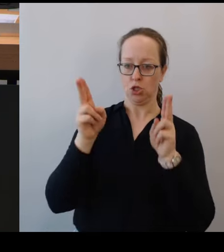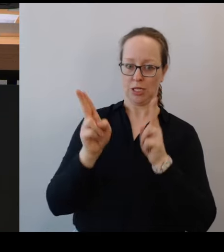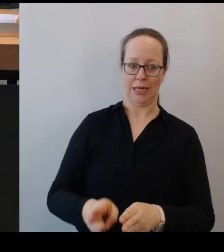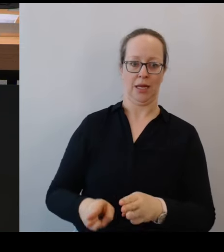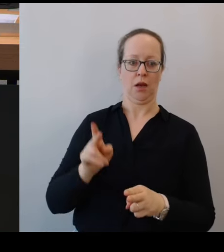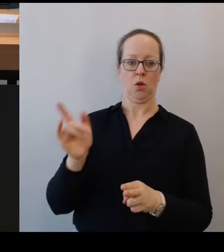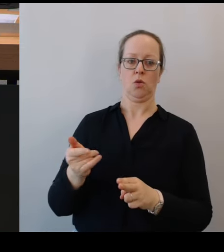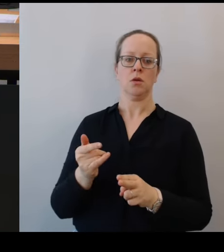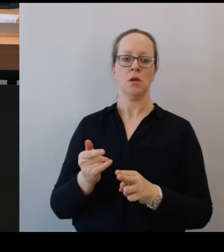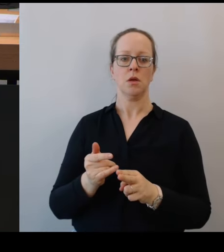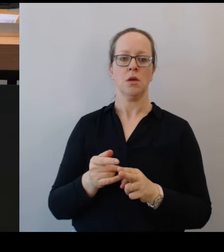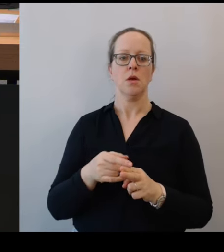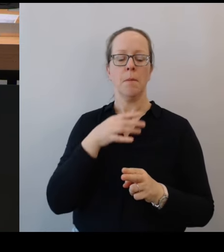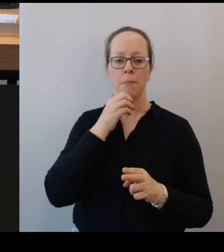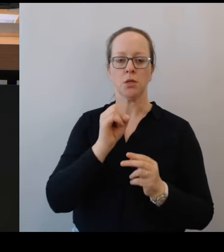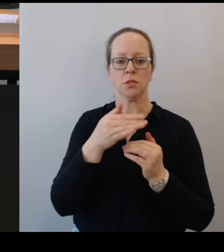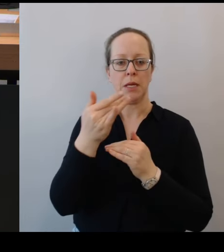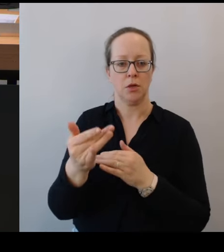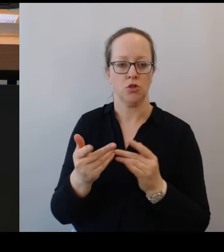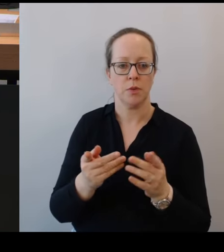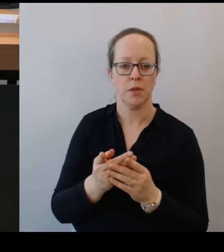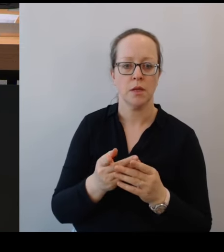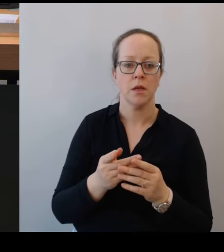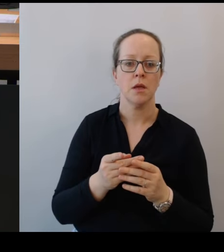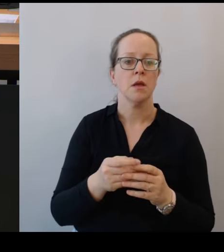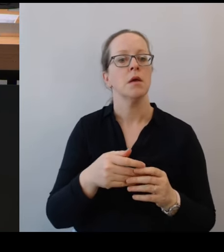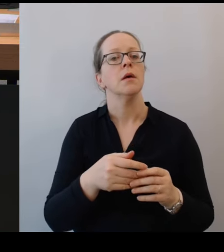(Rednerwechsel) Sprechen Sie bitte zum Antrag. (Rednerwechsel) Doch.